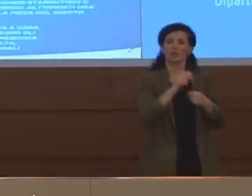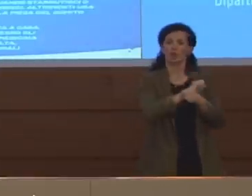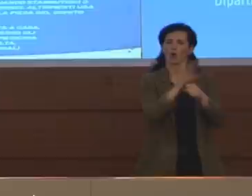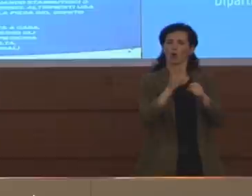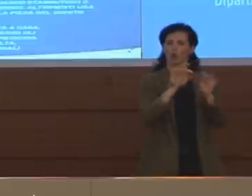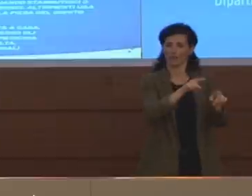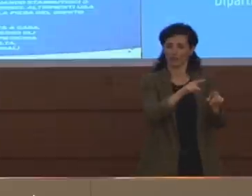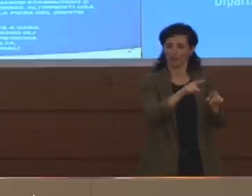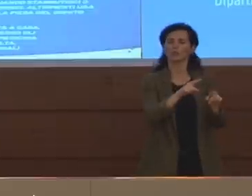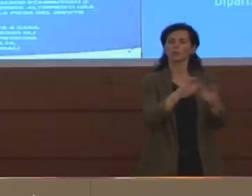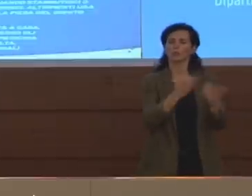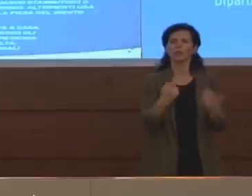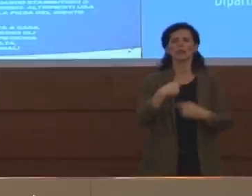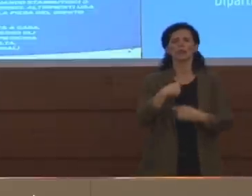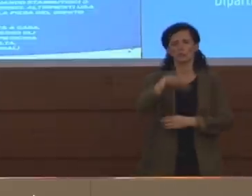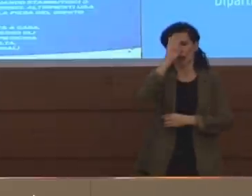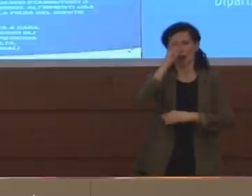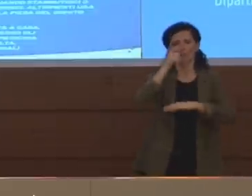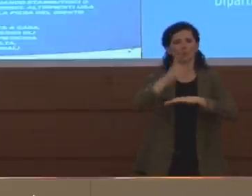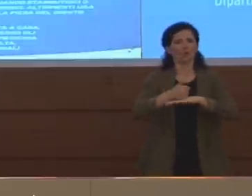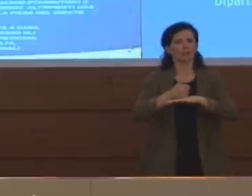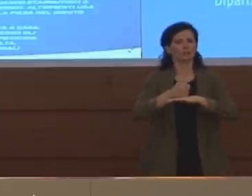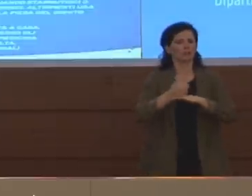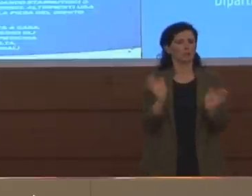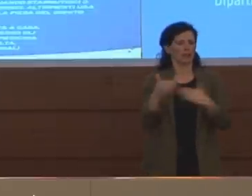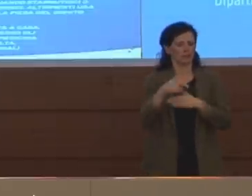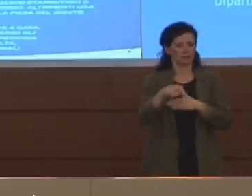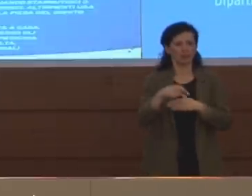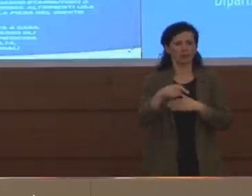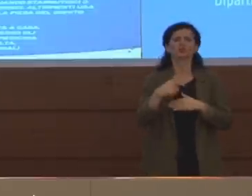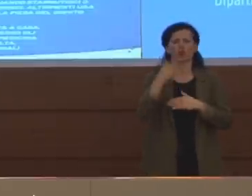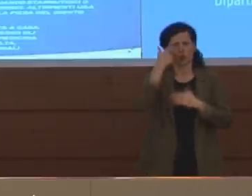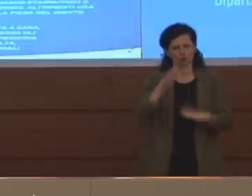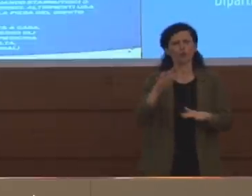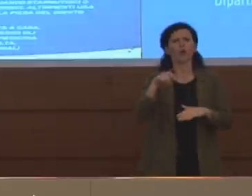Dipartimento so che il nostro Servizio Nazionale della Protezione Civile